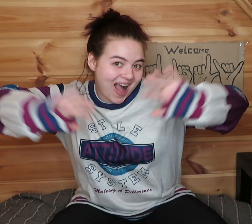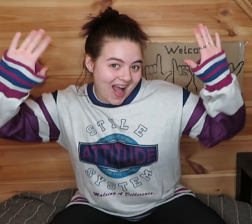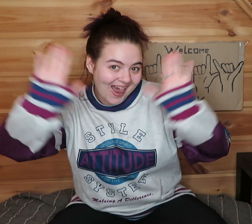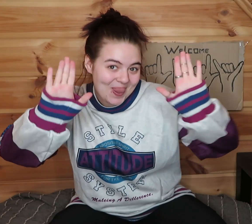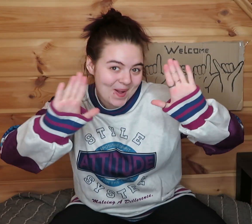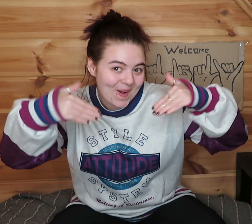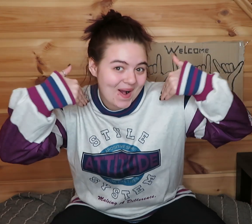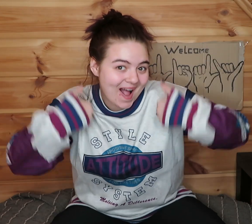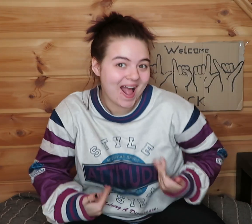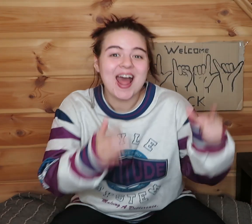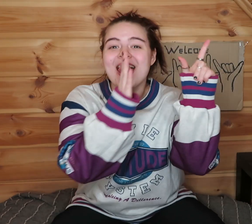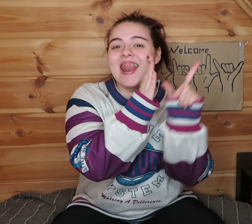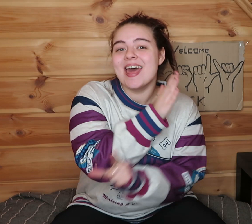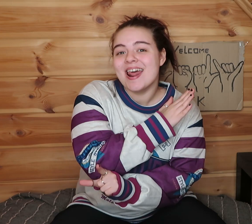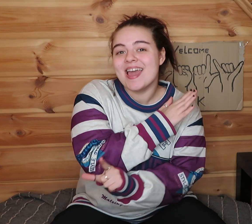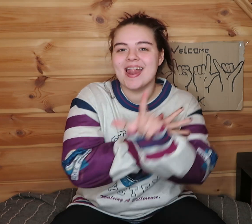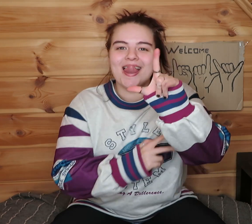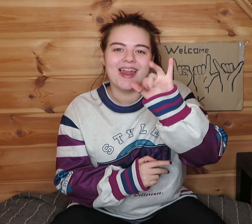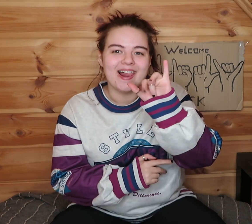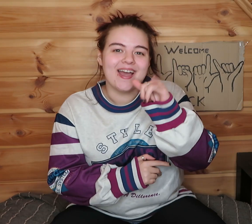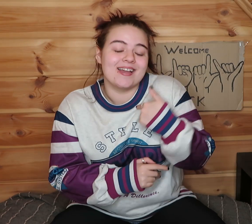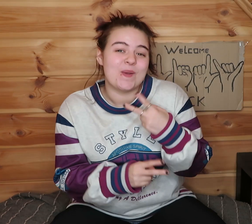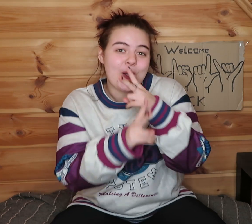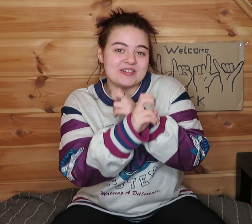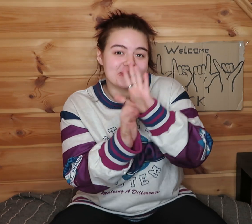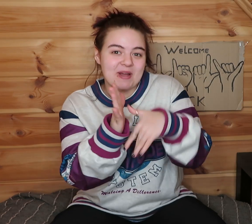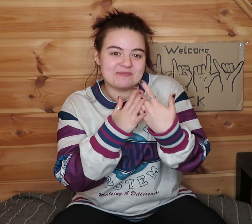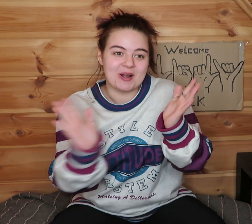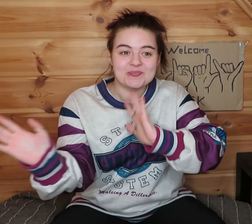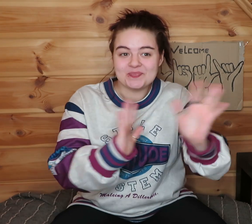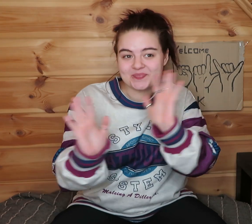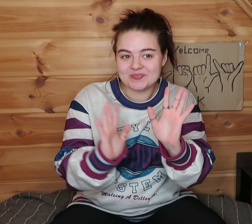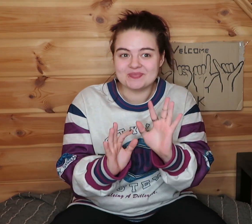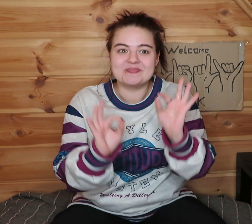Hallo! Ich heiße Lily und ich benutzte die Österreichischen Gebärdensprache.